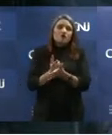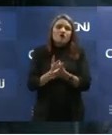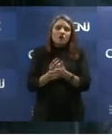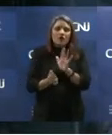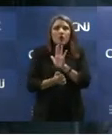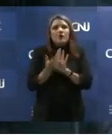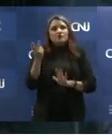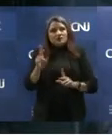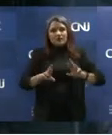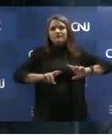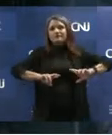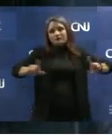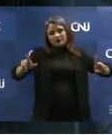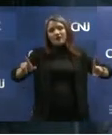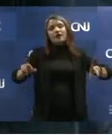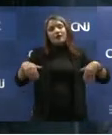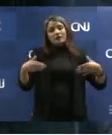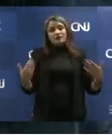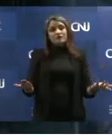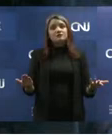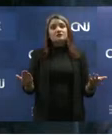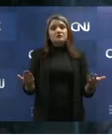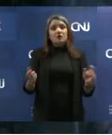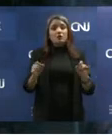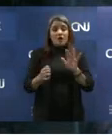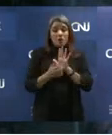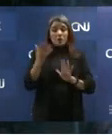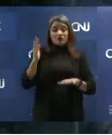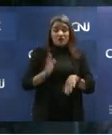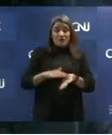que a superioridade numérica que ora beneficiará a advocacia,